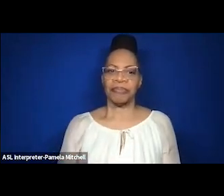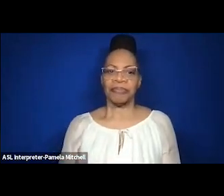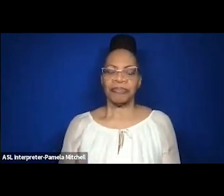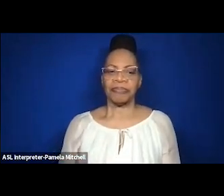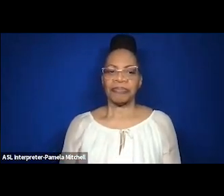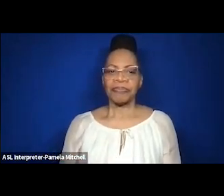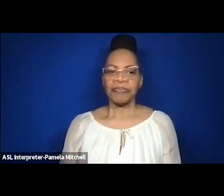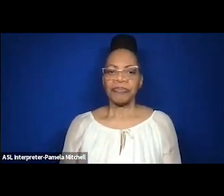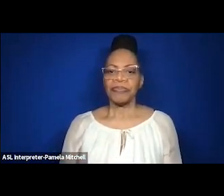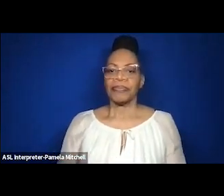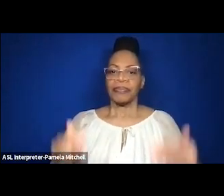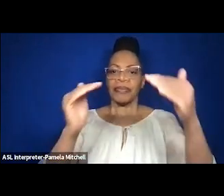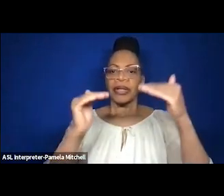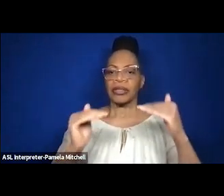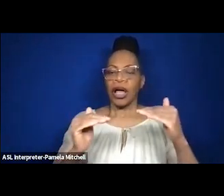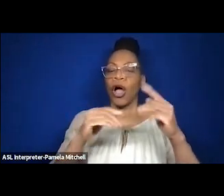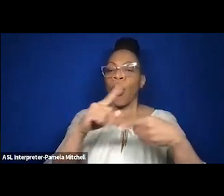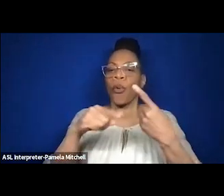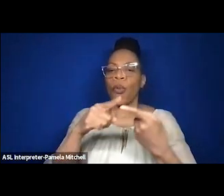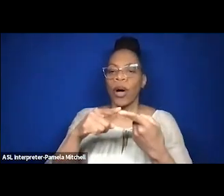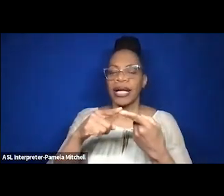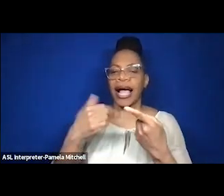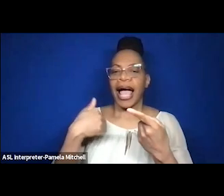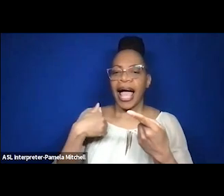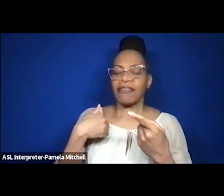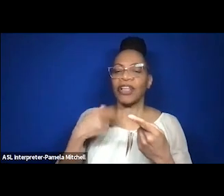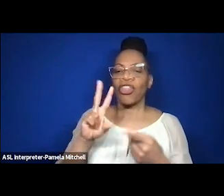Y luego, después de obtener el 3288 de vuelta